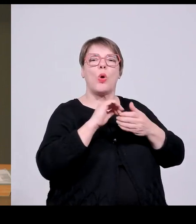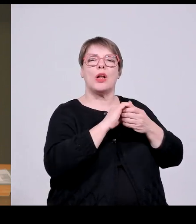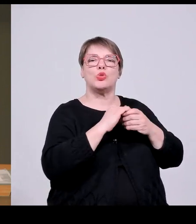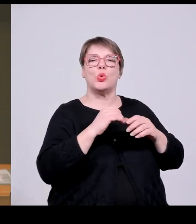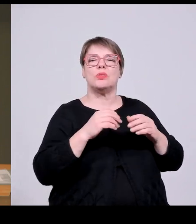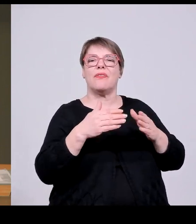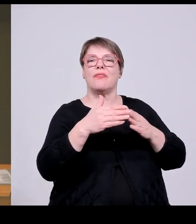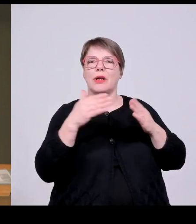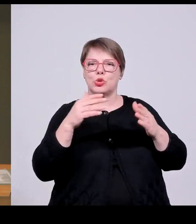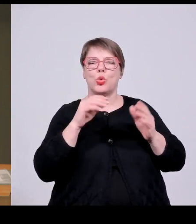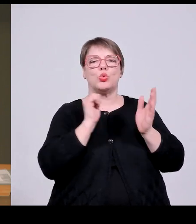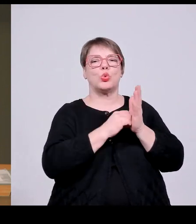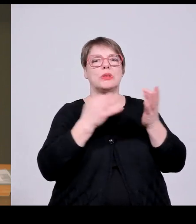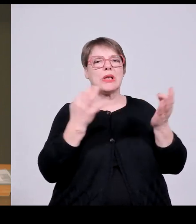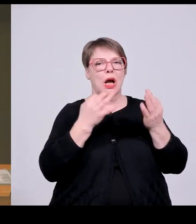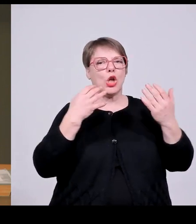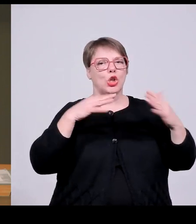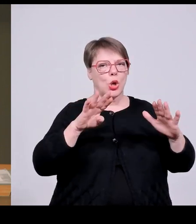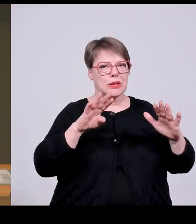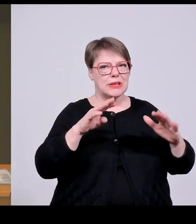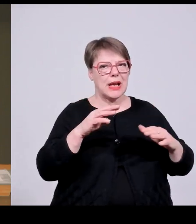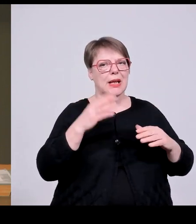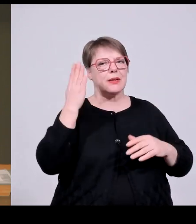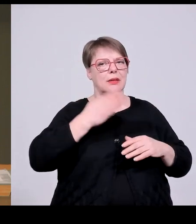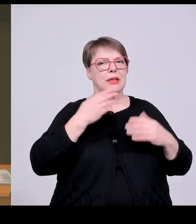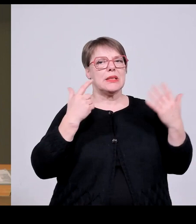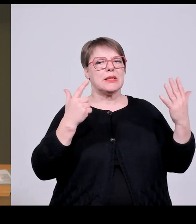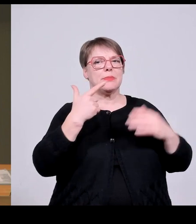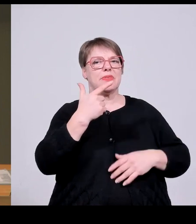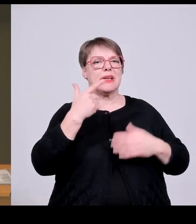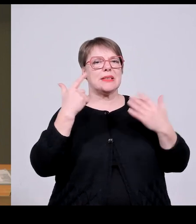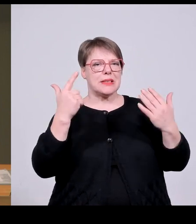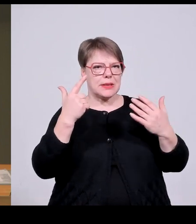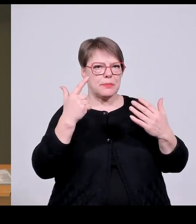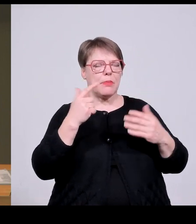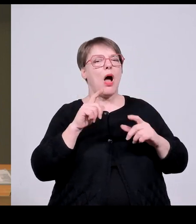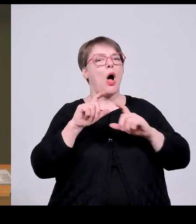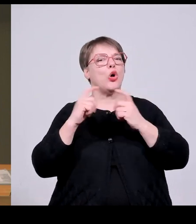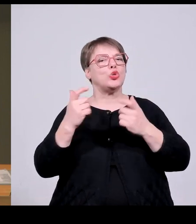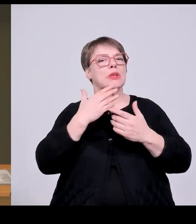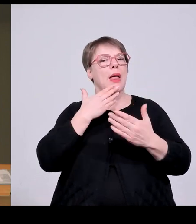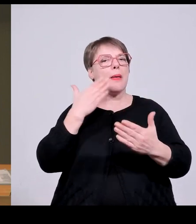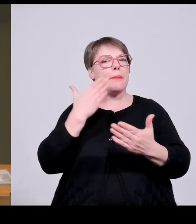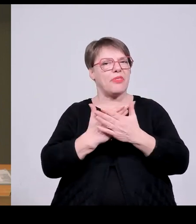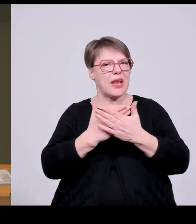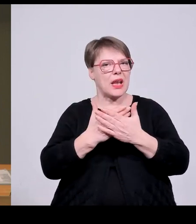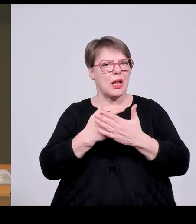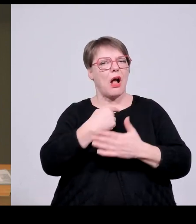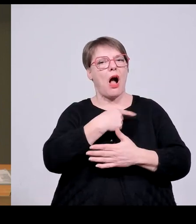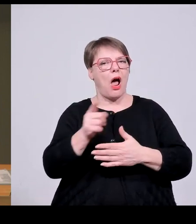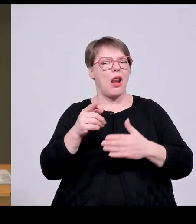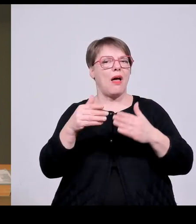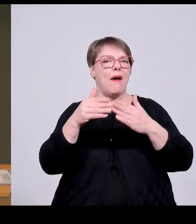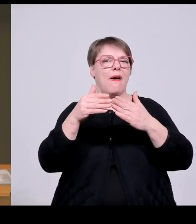Ich rufe auf die laufende Nummer vier, Punkt sechs die Priorität der Fraktion Bündnis 90/die Grünen mit dem Tagesordnungspunkt 93. Das ist Antrag der Fraktionen